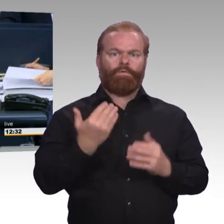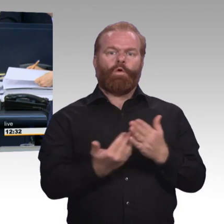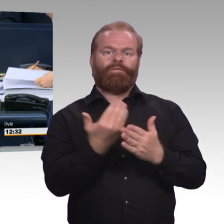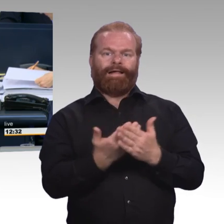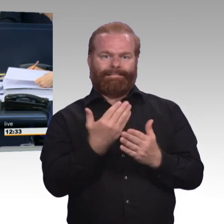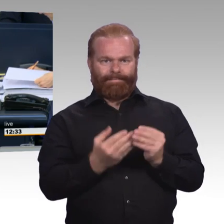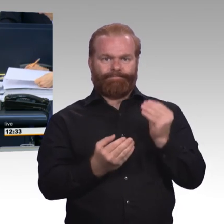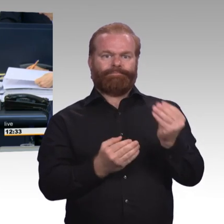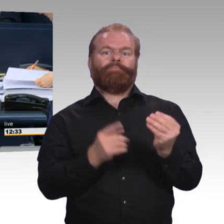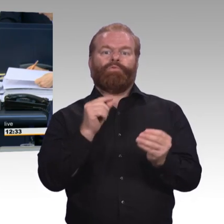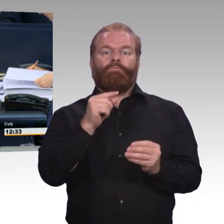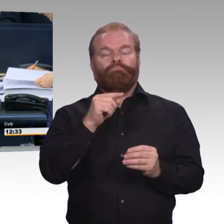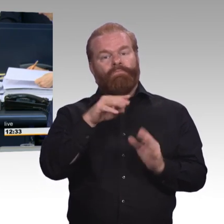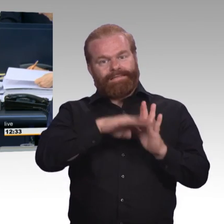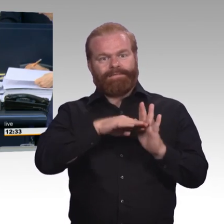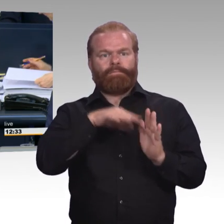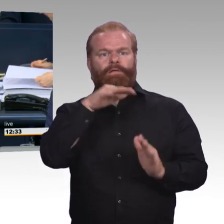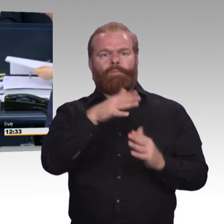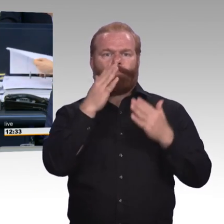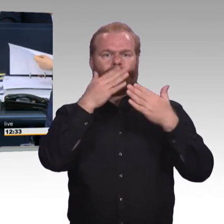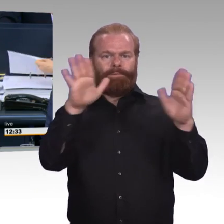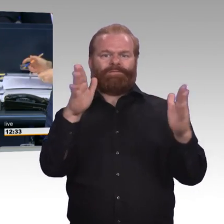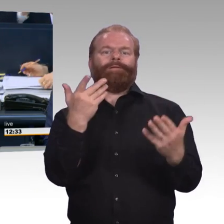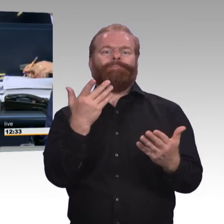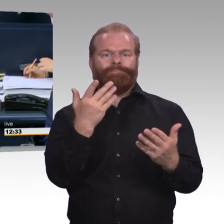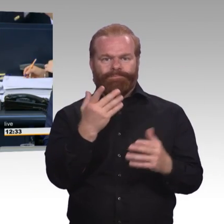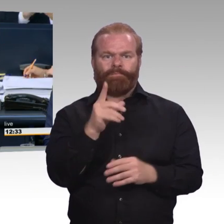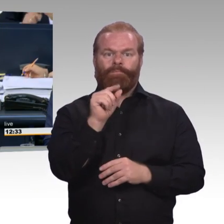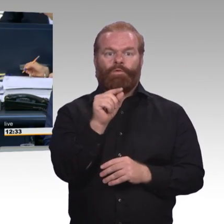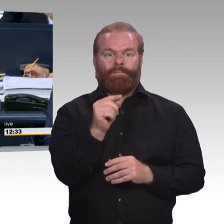19/9515, 19/11154, 19/11119,